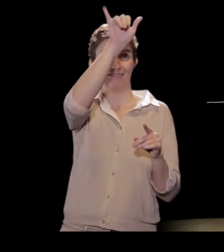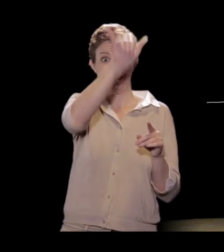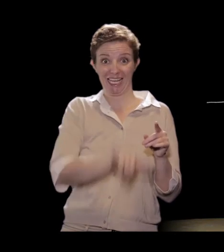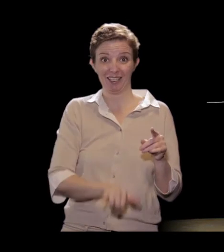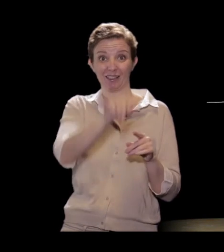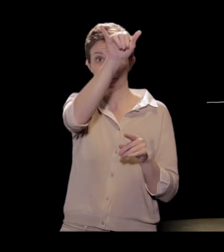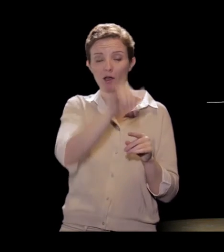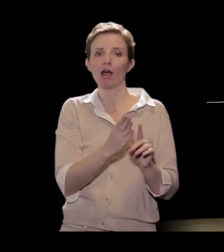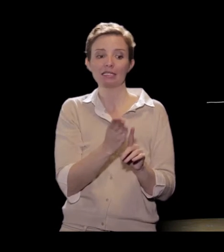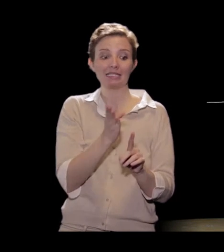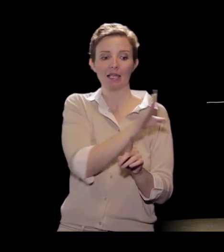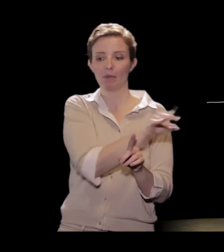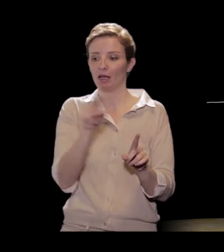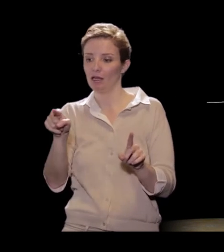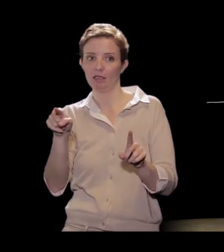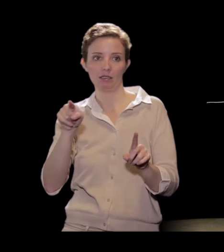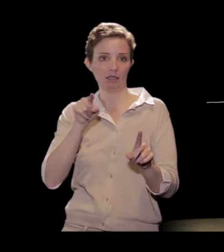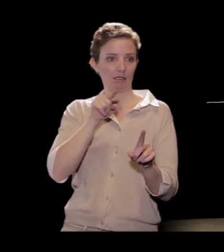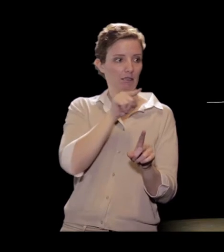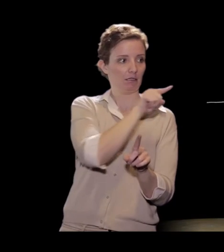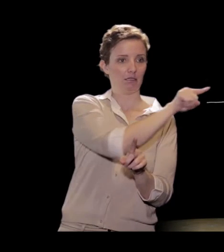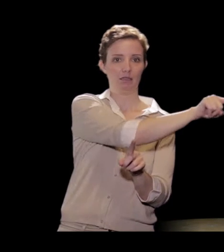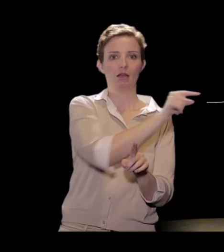Per ottenere questo punto,